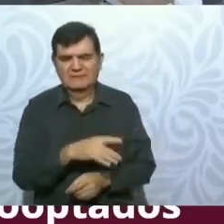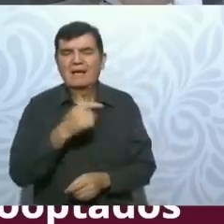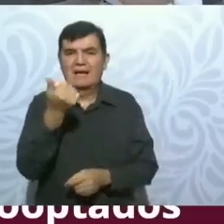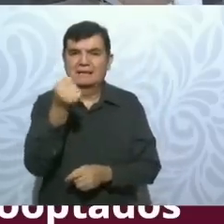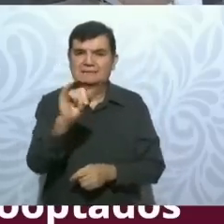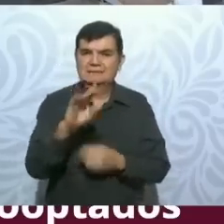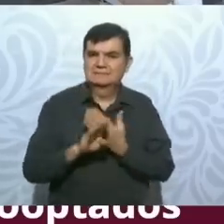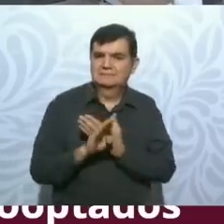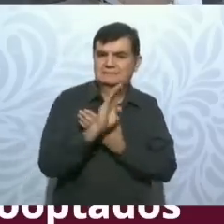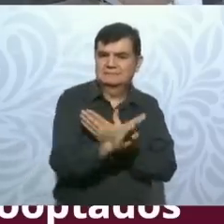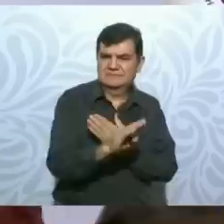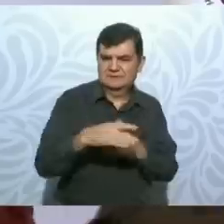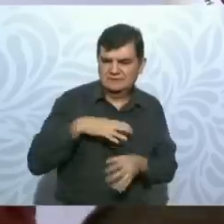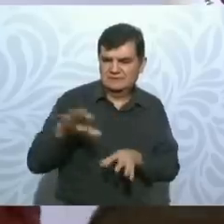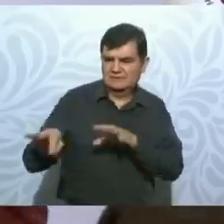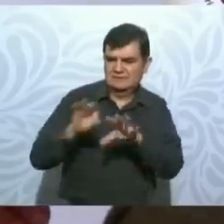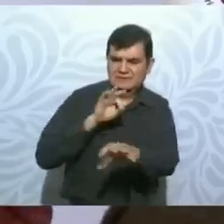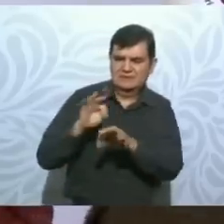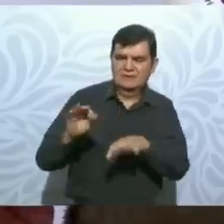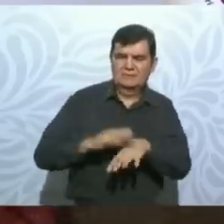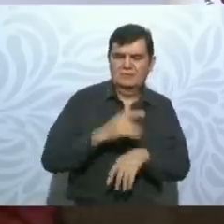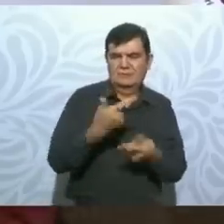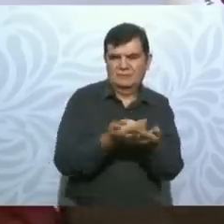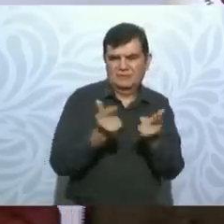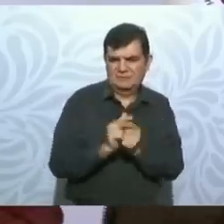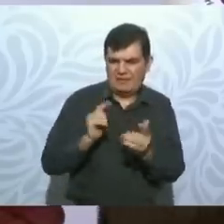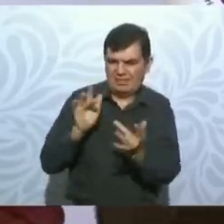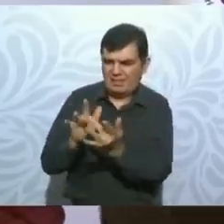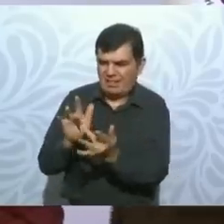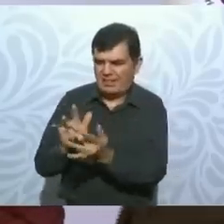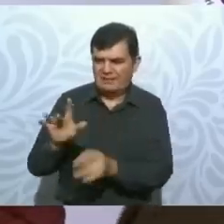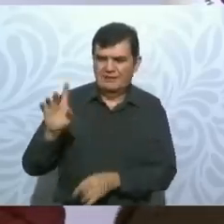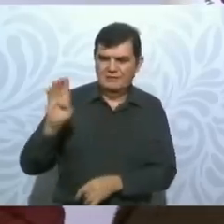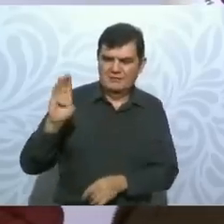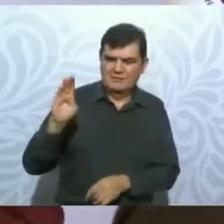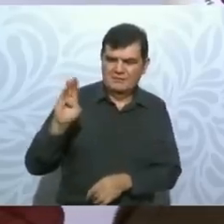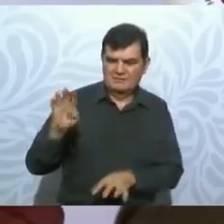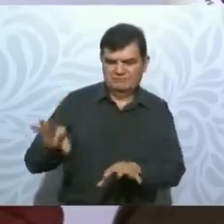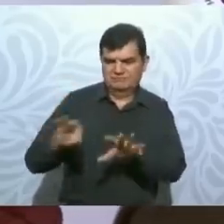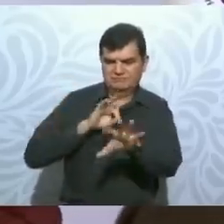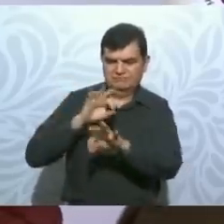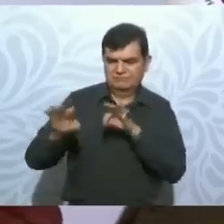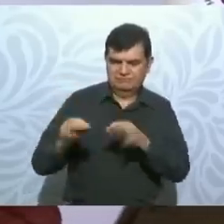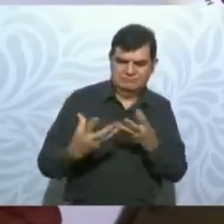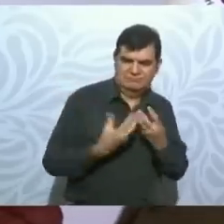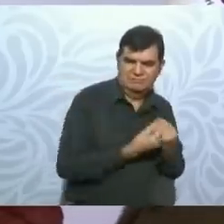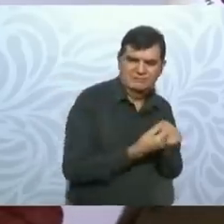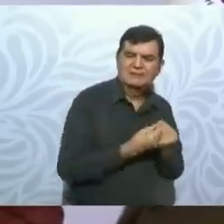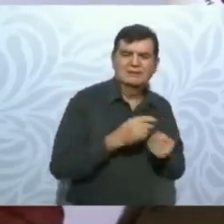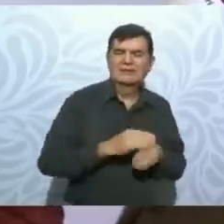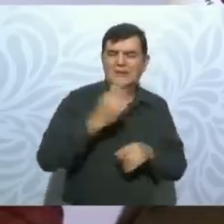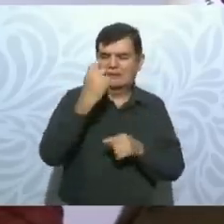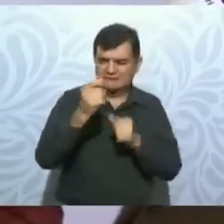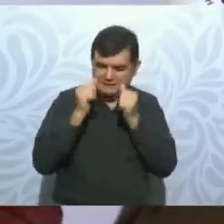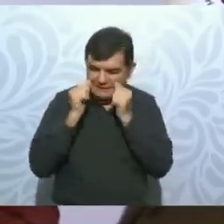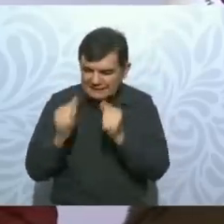sean ctados por los grupos delictivos atender las causas que originan la violencia nos permitirá